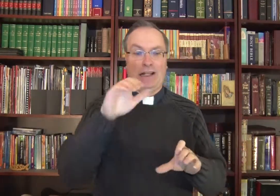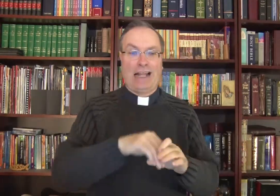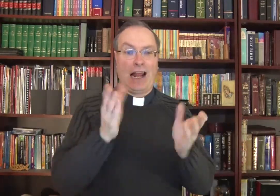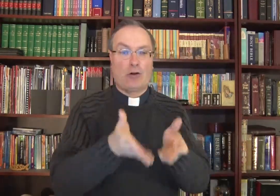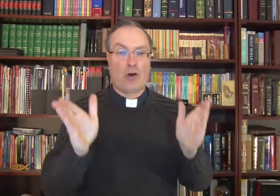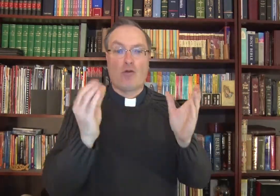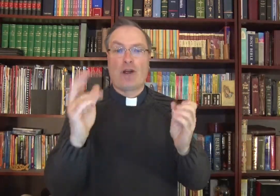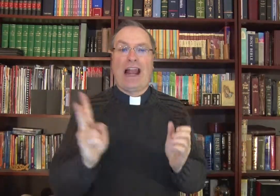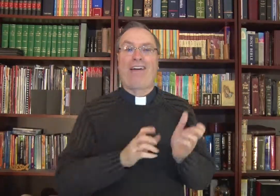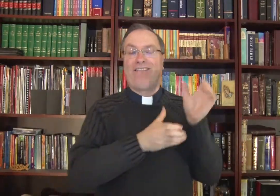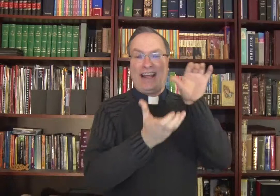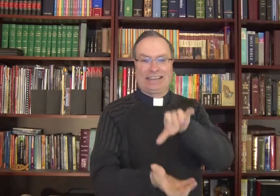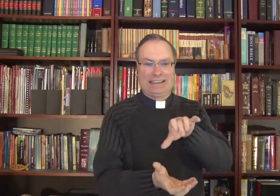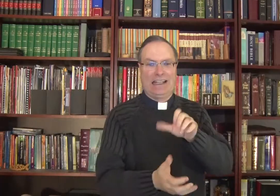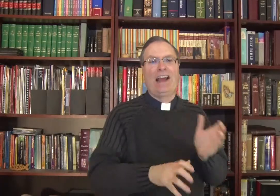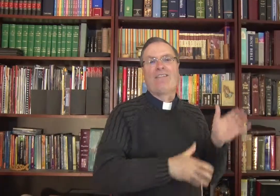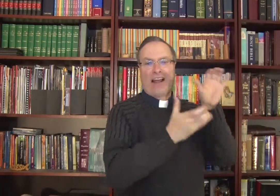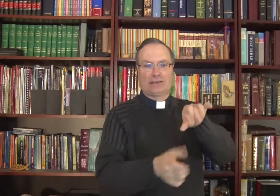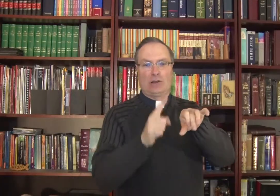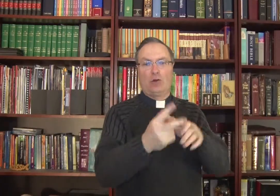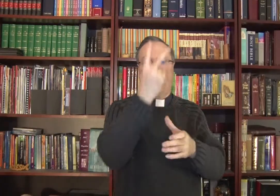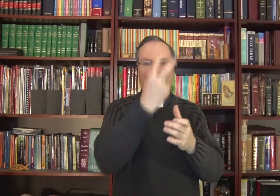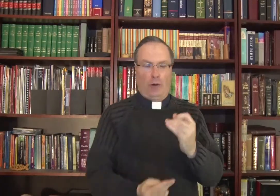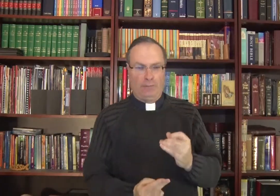Dans la coupe où elle a versé, versez-lui le double.